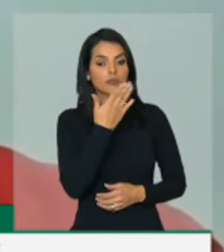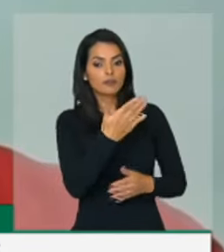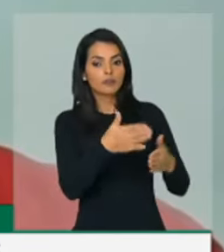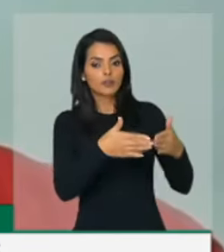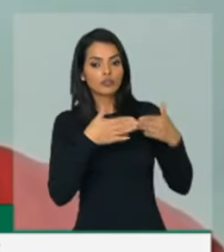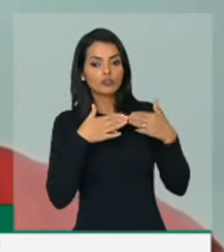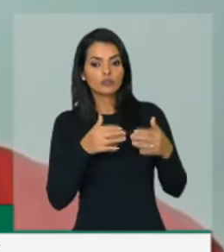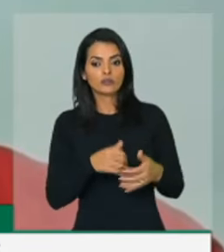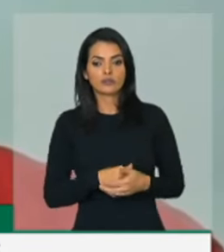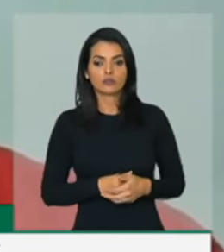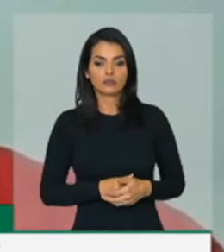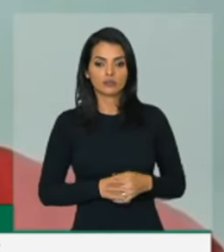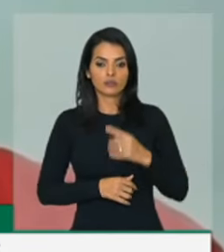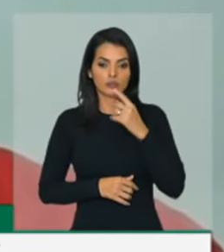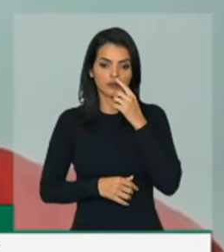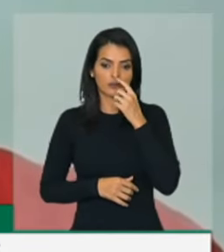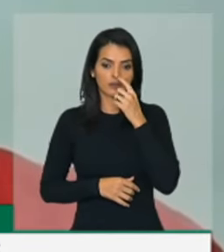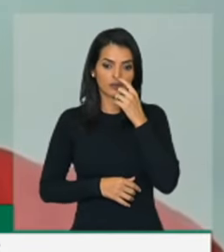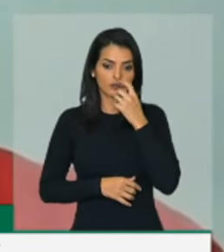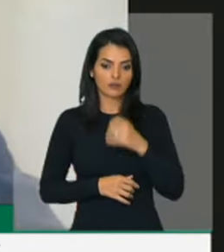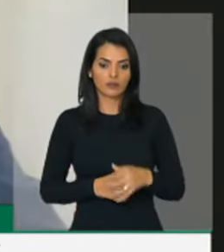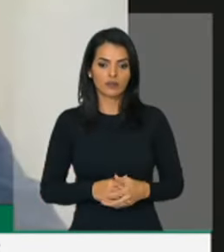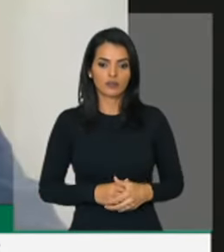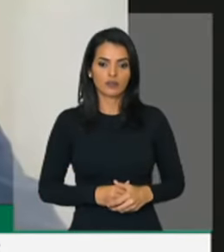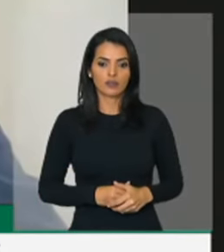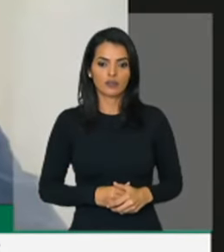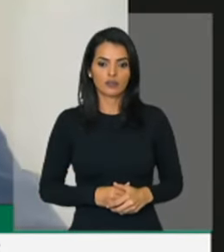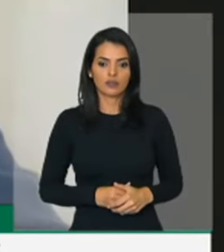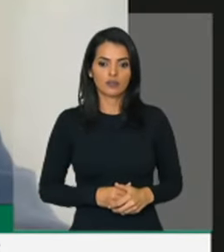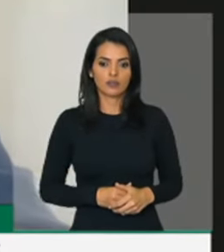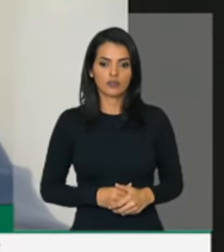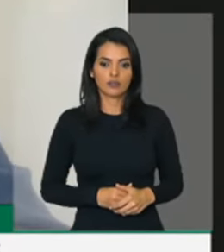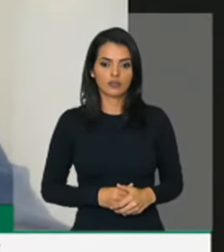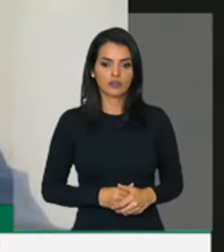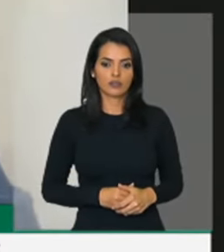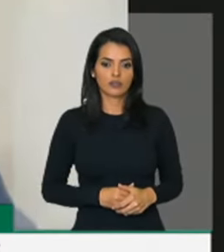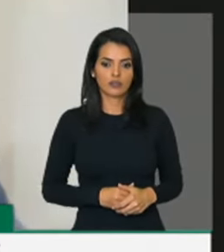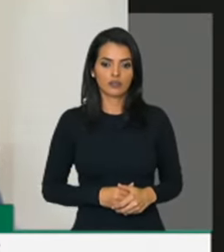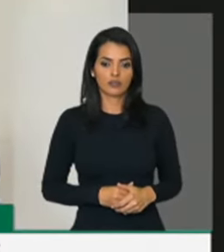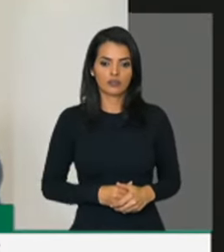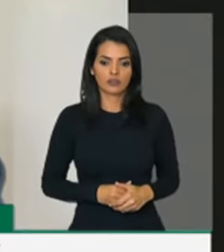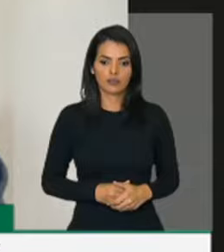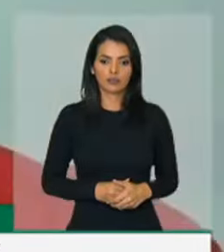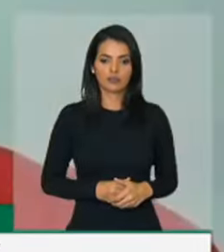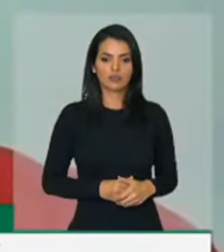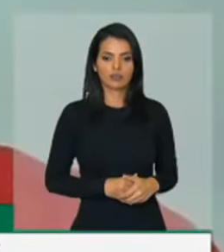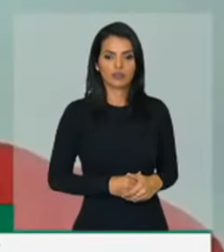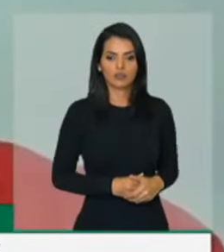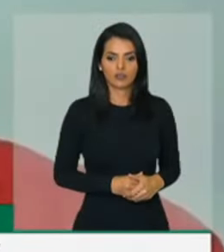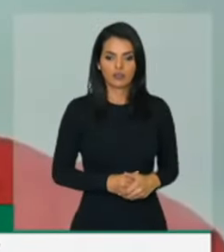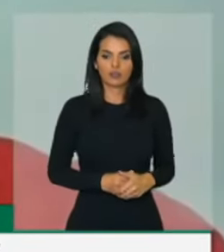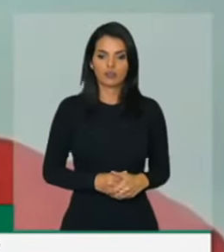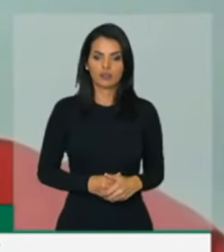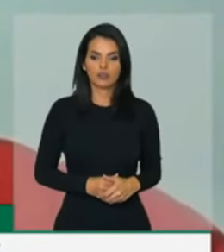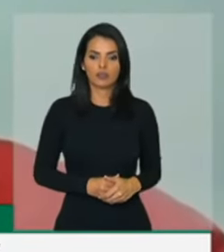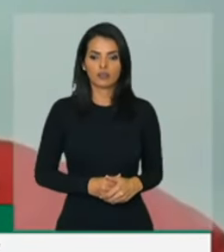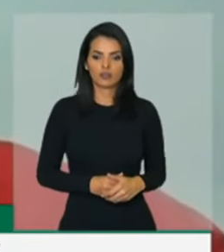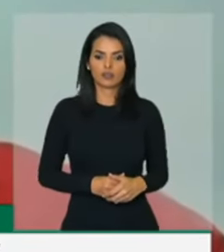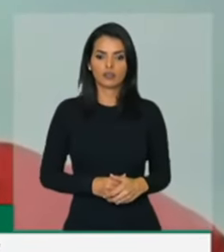GOSTARIA DE... AH, DESCULPA, DESCULPA, DESCULPA. COMO ALEXANDRE PADILHA COLOCOU DE FORMA